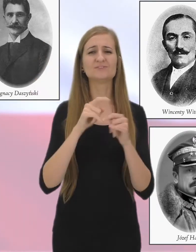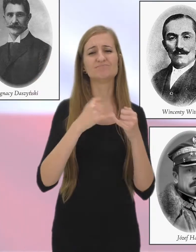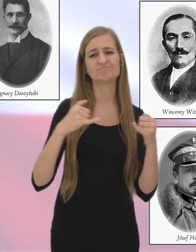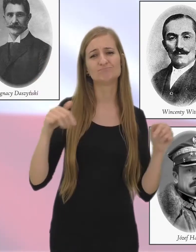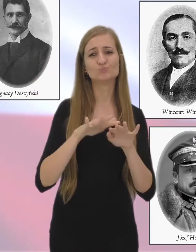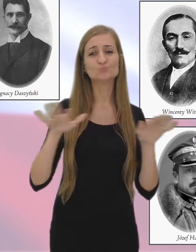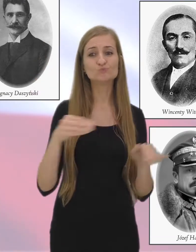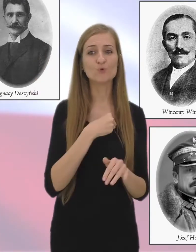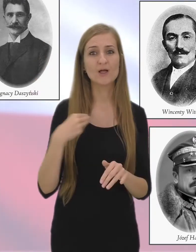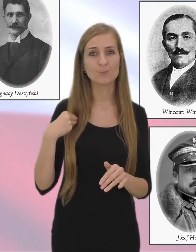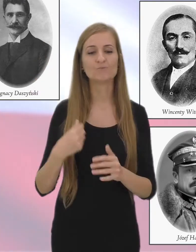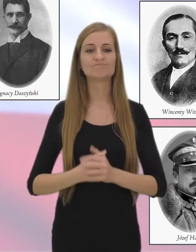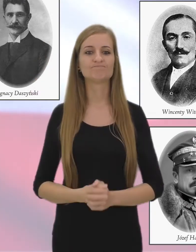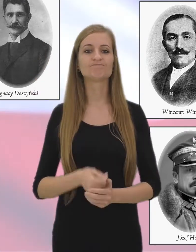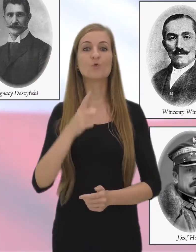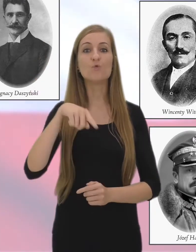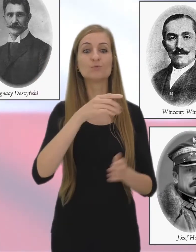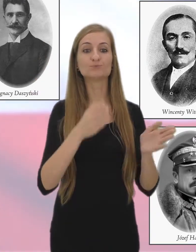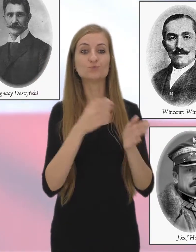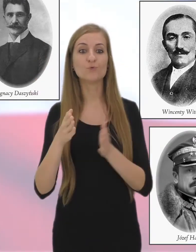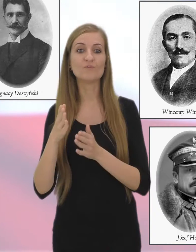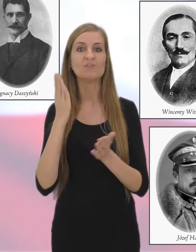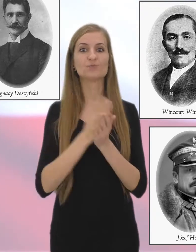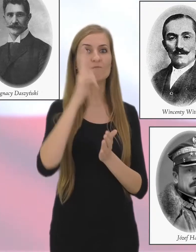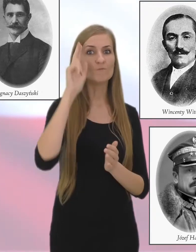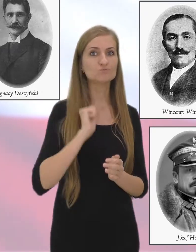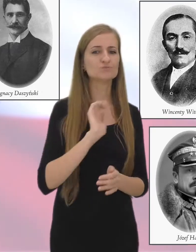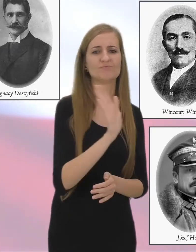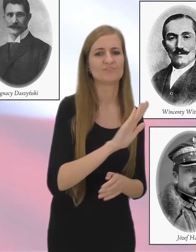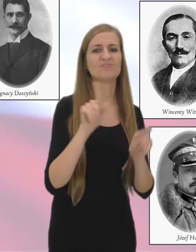i wielu, wielu innych Polaków, którzy przygotowali nie tylko wojsko,